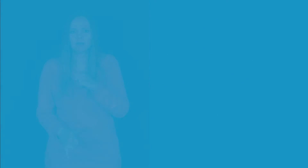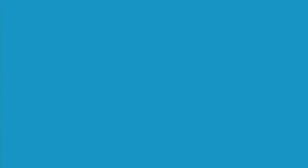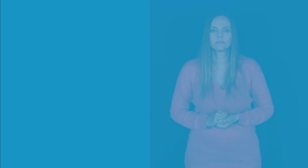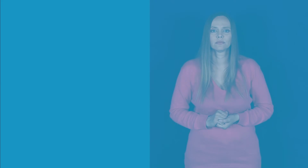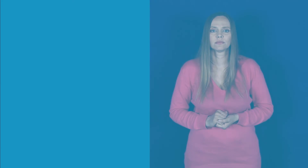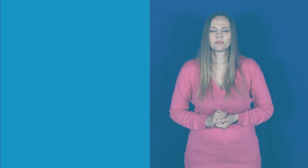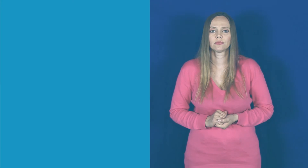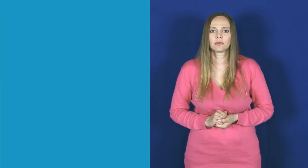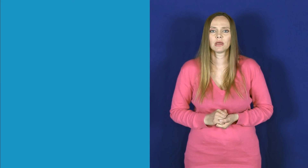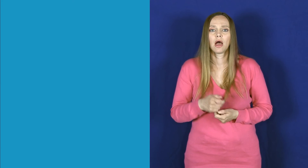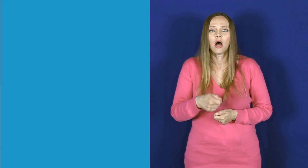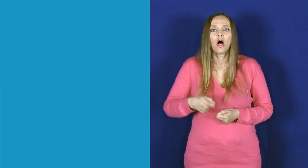Dodatna pojasnila.